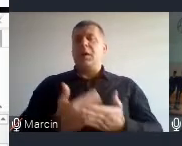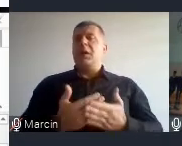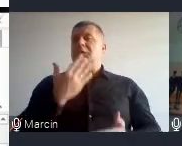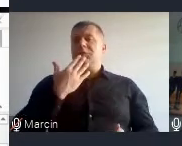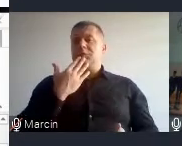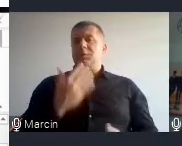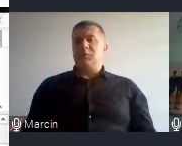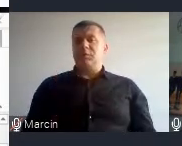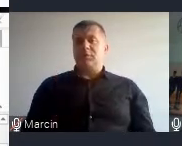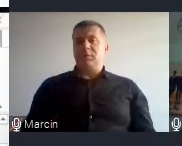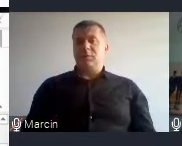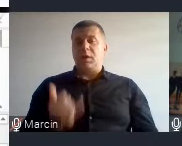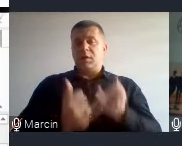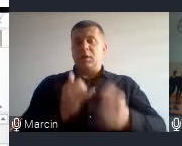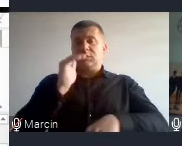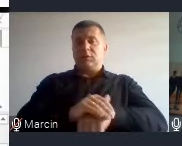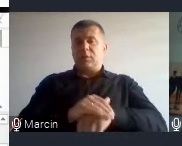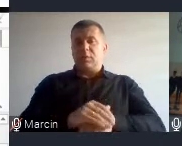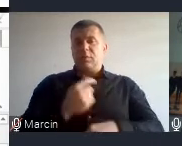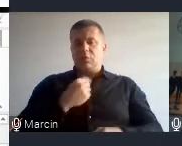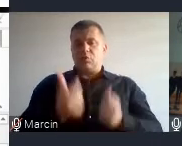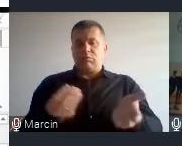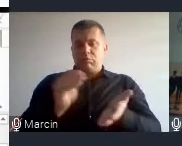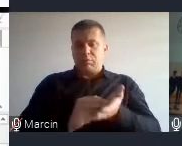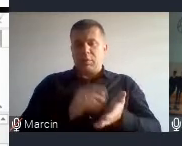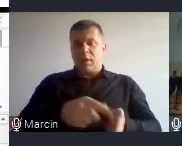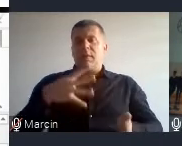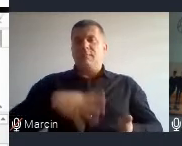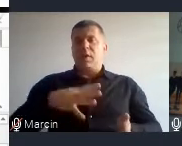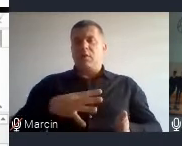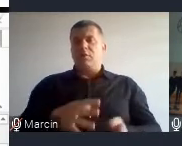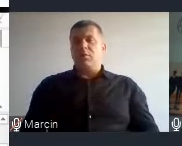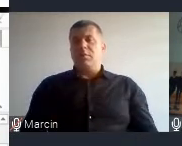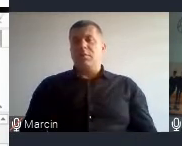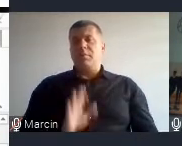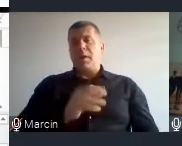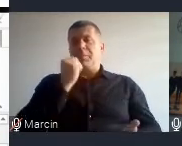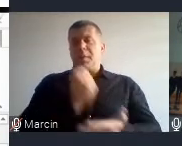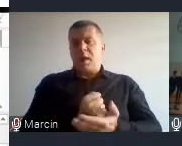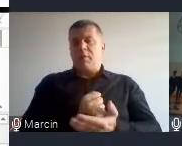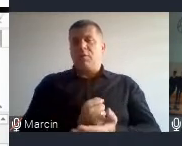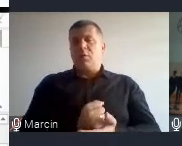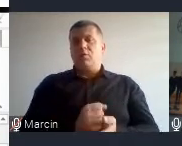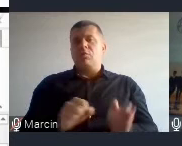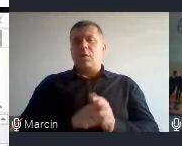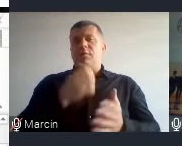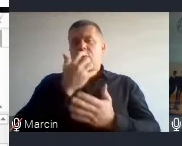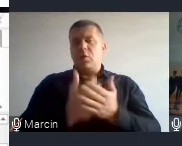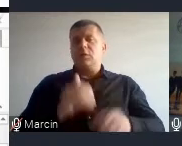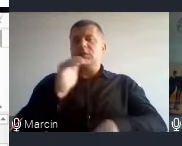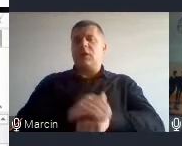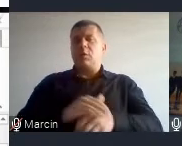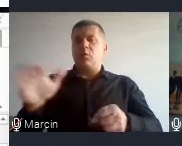Ponieważ jeśli w zamówieniu uwzględniono wartość; prawo do stosowania zamówień uzupełniających i dodatkowych,